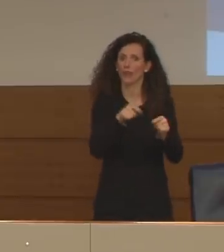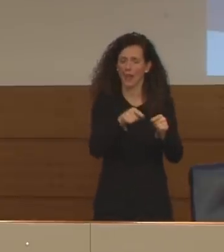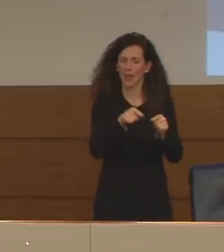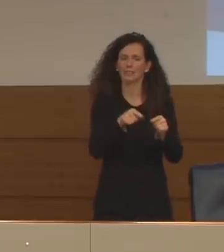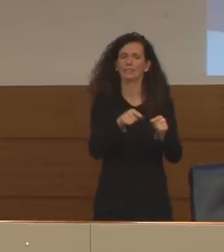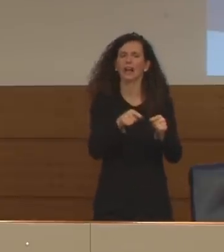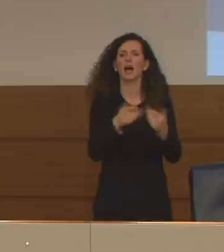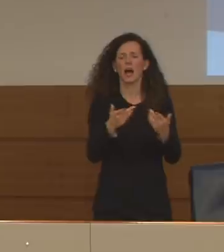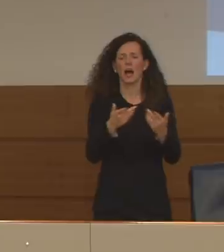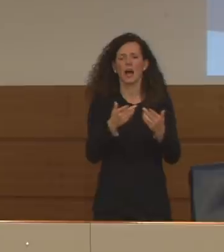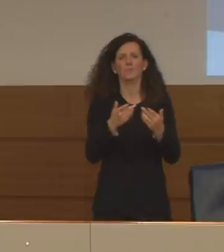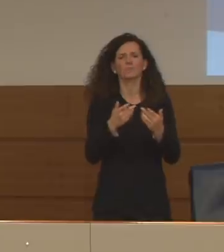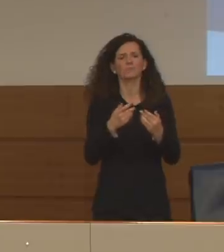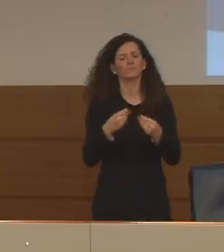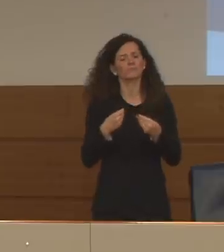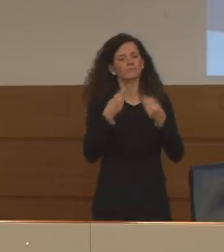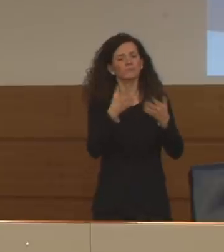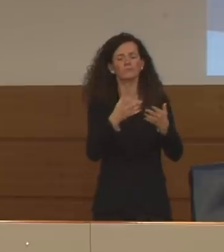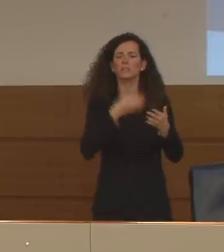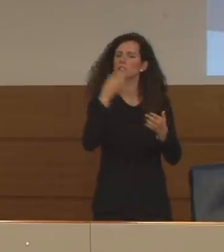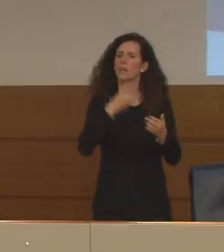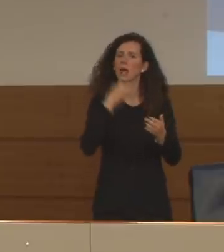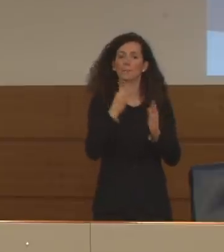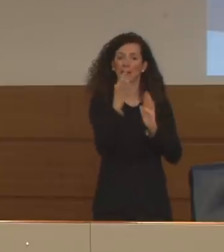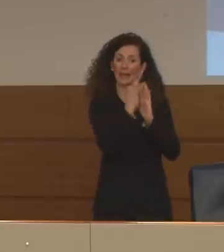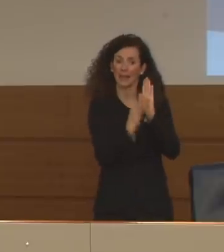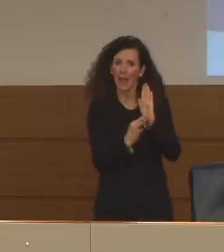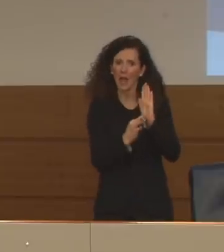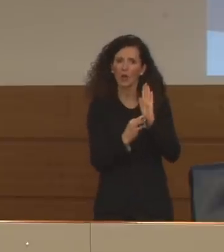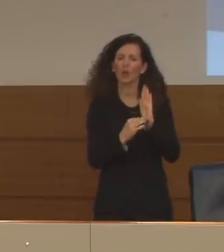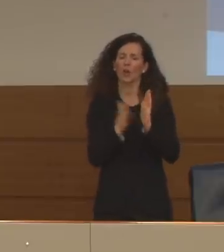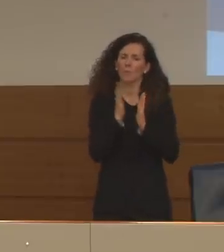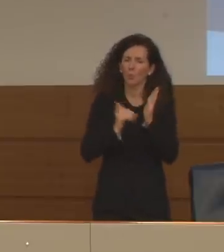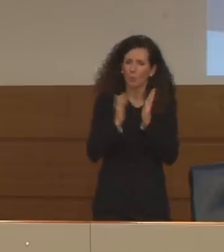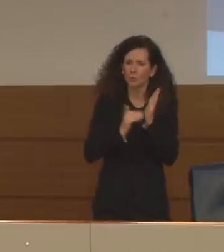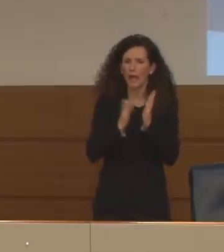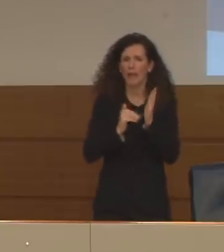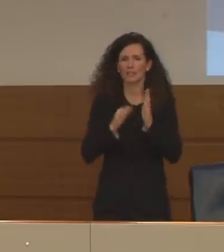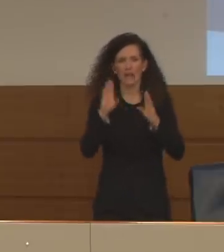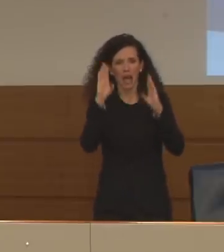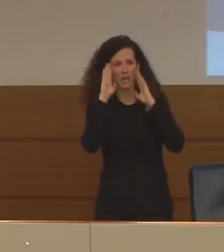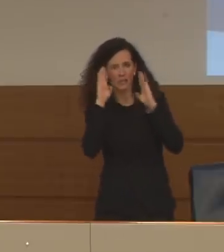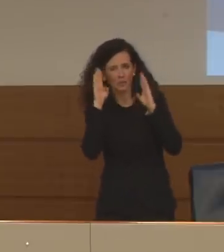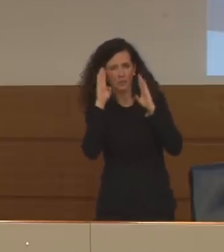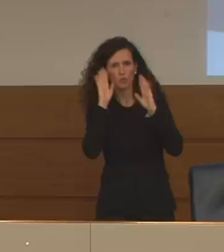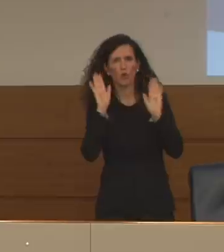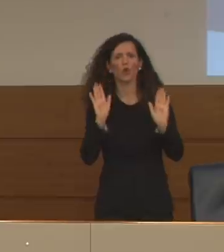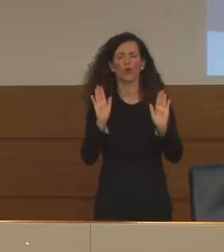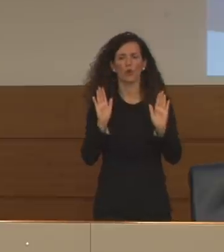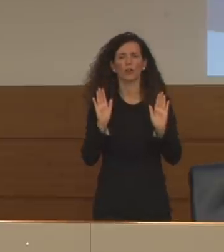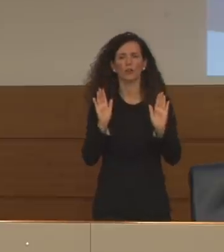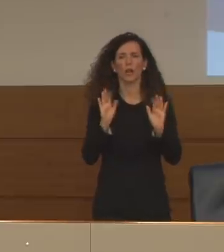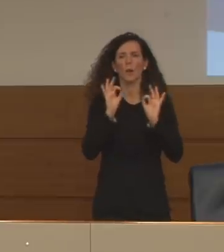serie di regole di prudenza e di cautela che sono adottate. Proprio ieri ne